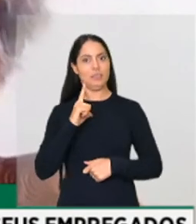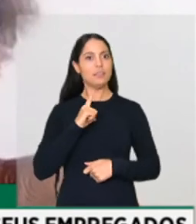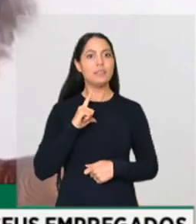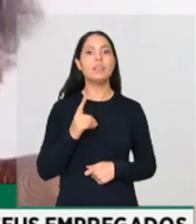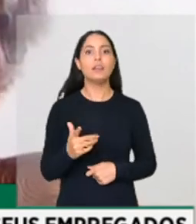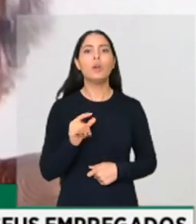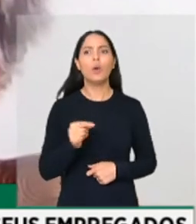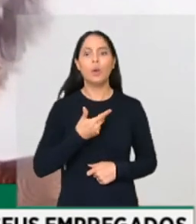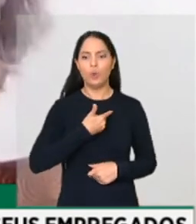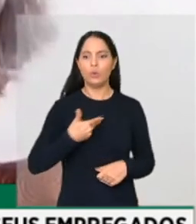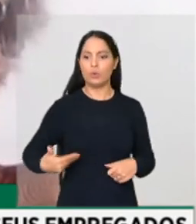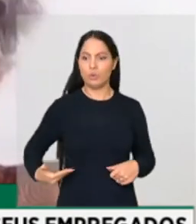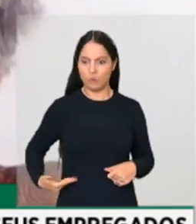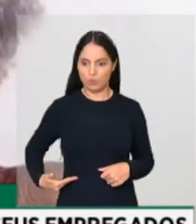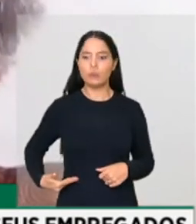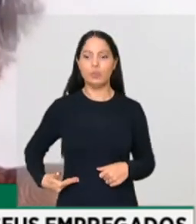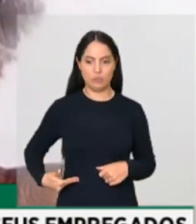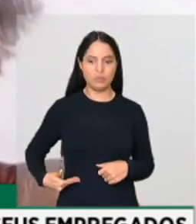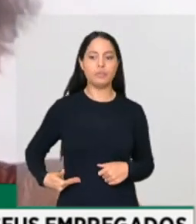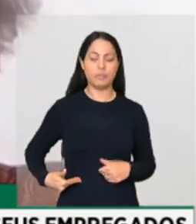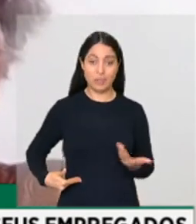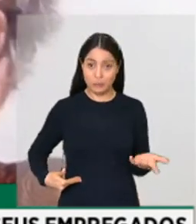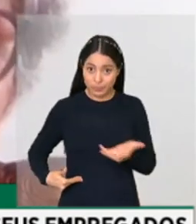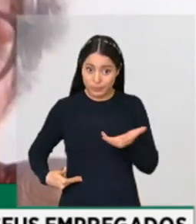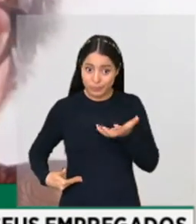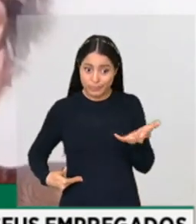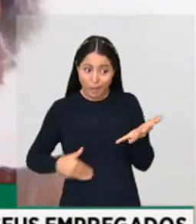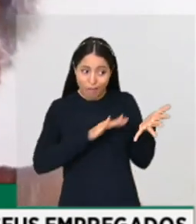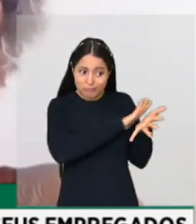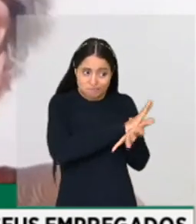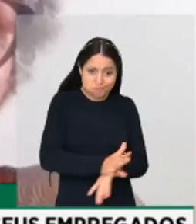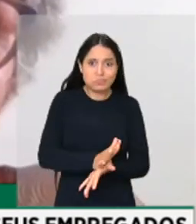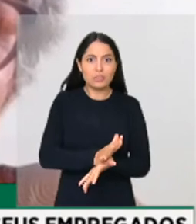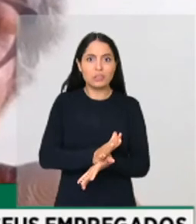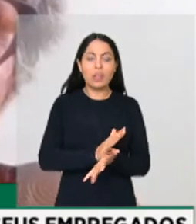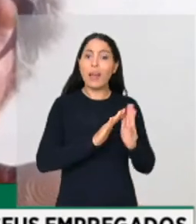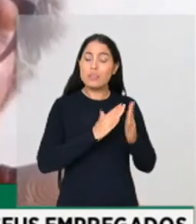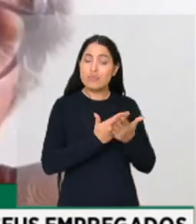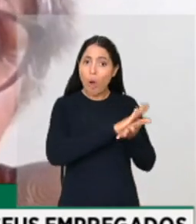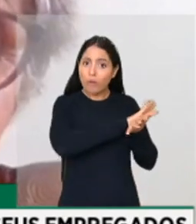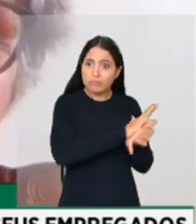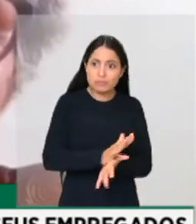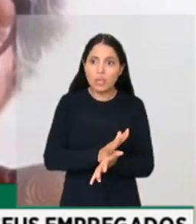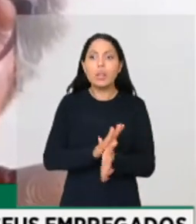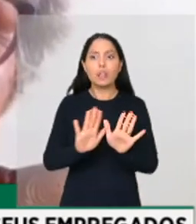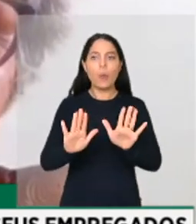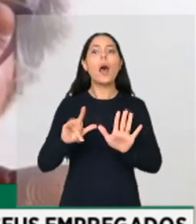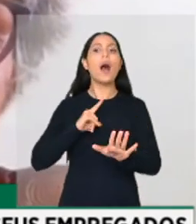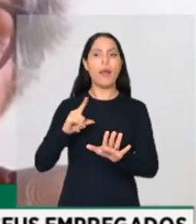CRIANÇAS QUE ALI ESTÃO, E O GOVERNO QUER INCLUSIVE DESTRUIR A ESCOLA NESSE MOMENTO. HOUVE UMA AÇÃO EM PRIMEIRO MOMENTO PARA SUSPENDER A DERRUBADA QUE O